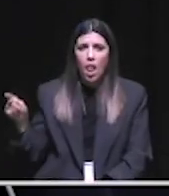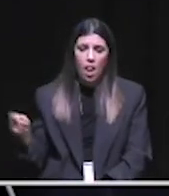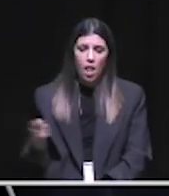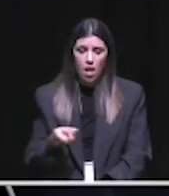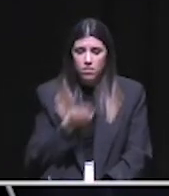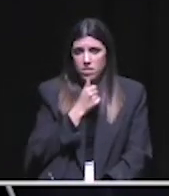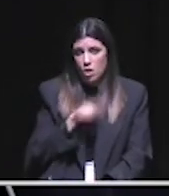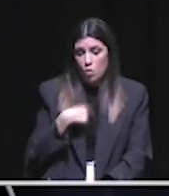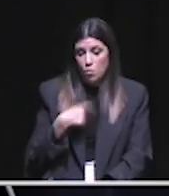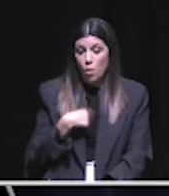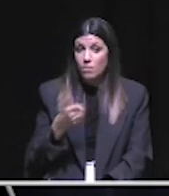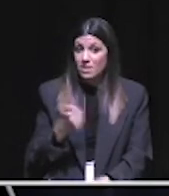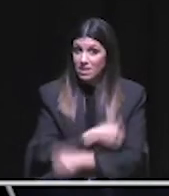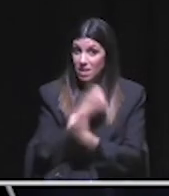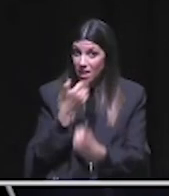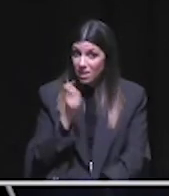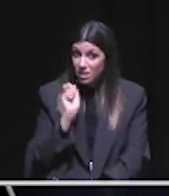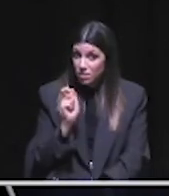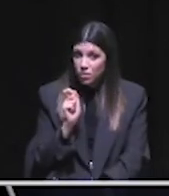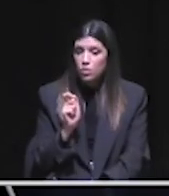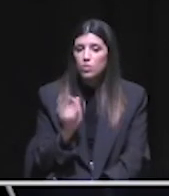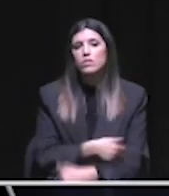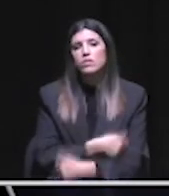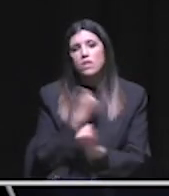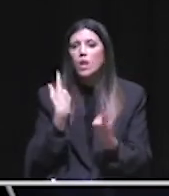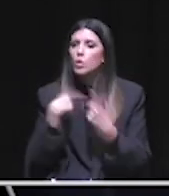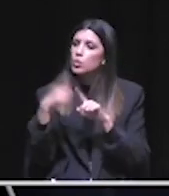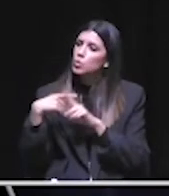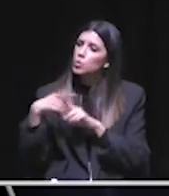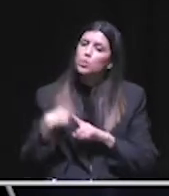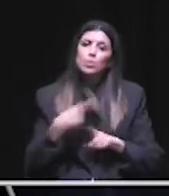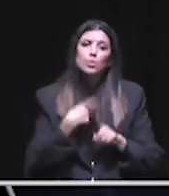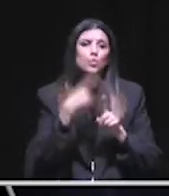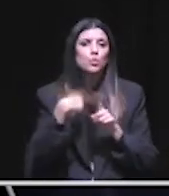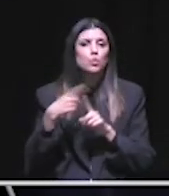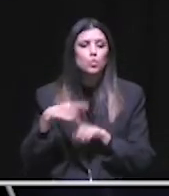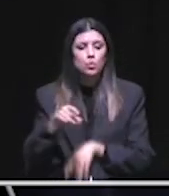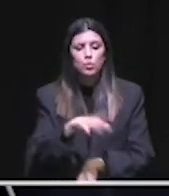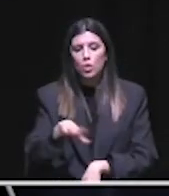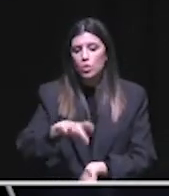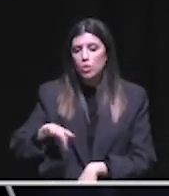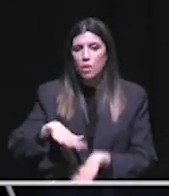Uma cidade dos 15 minutos é necessariamente uma cidade diversa em todas as suas zonas, em todos os seus bairros.